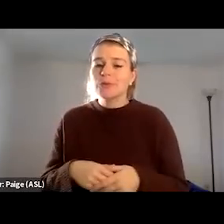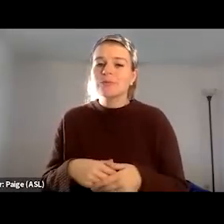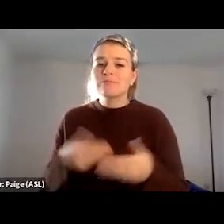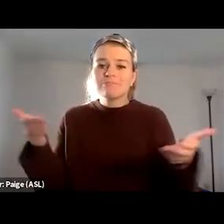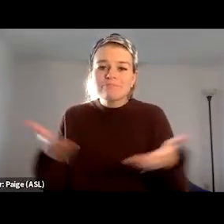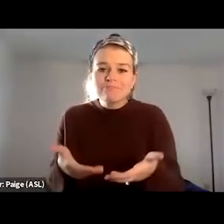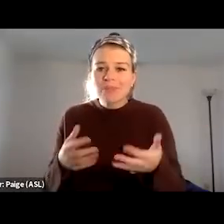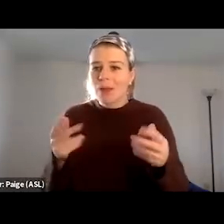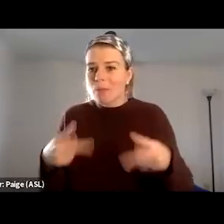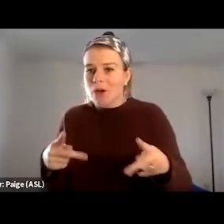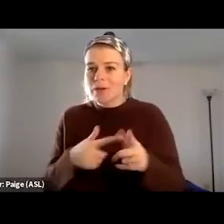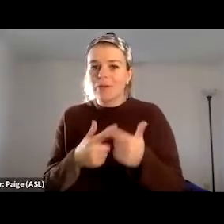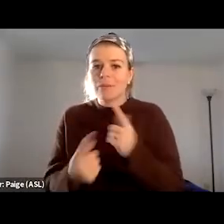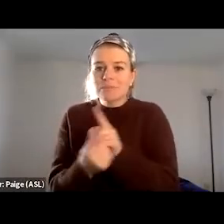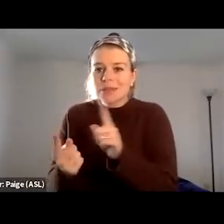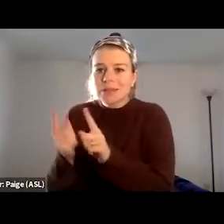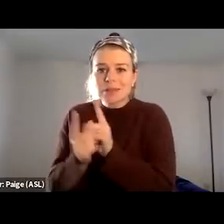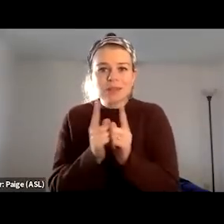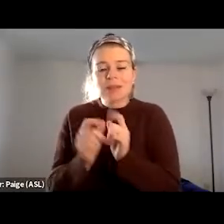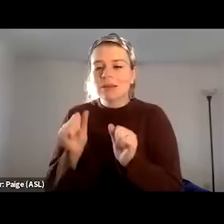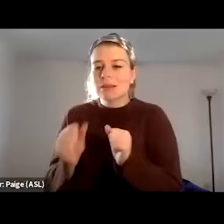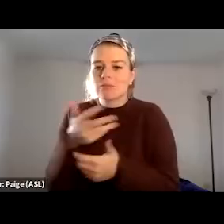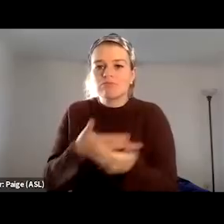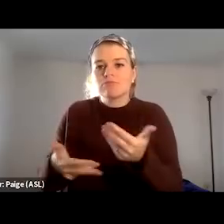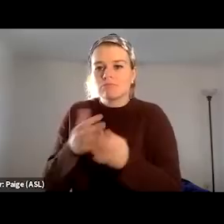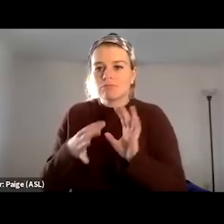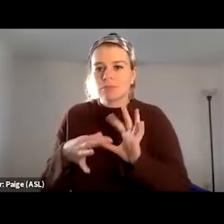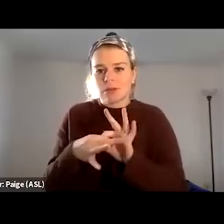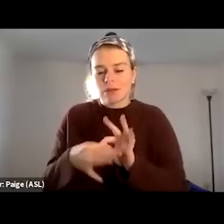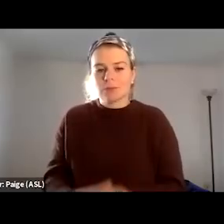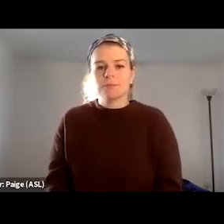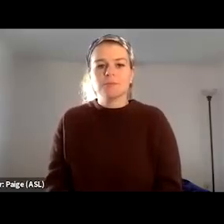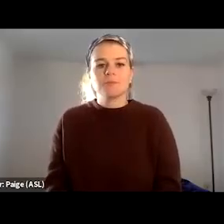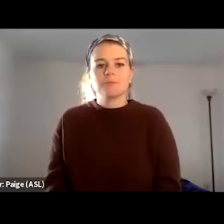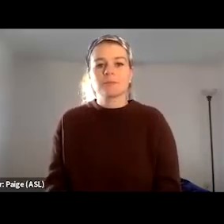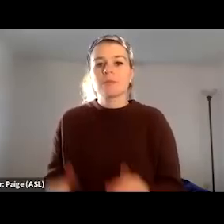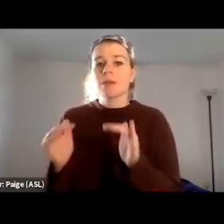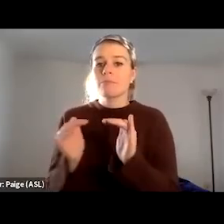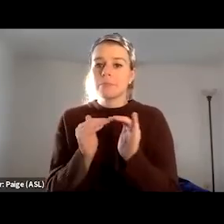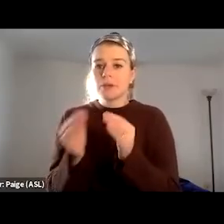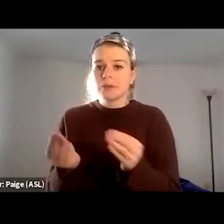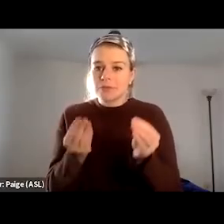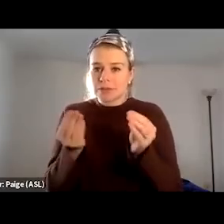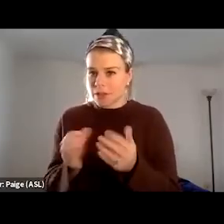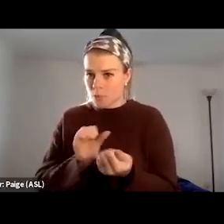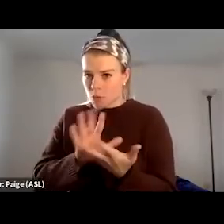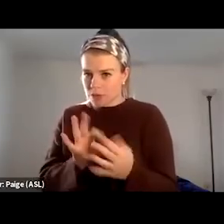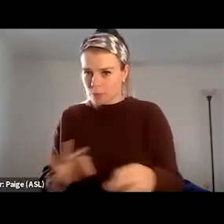Esas pueden ser formas importantes de facilitar la conexión. Y los enfoques facilitados por pares son importantes. Estos pueden ayudar a construir comunidad